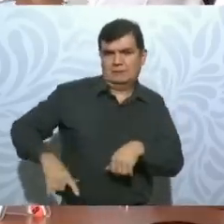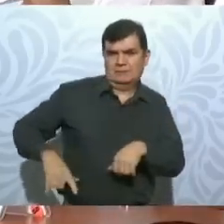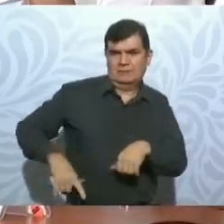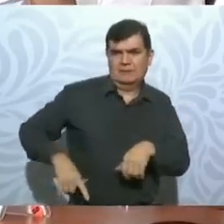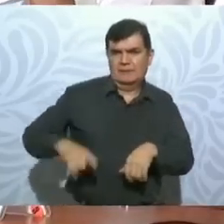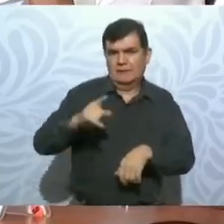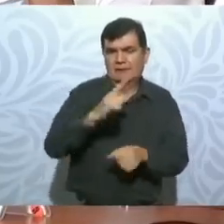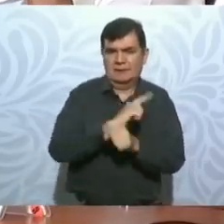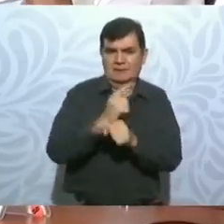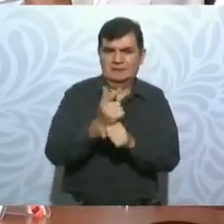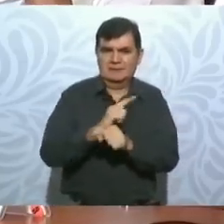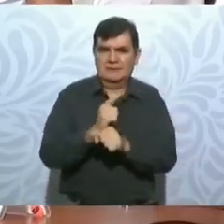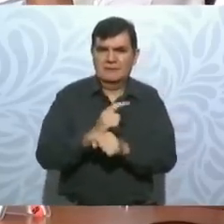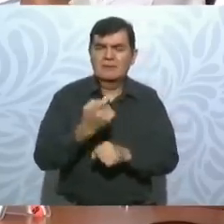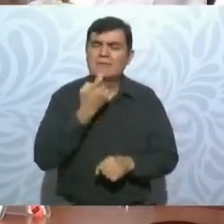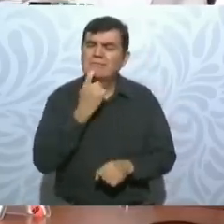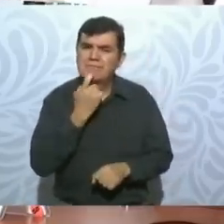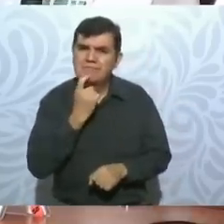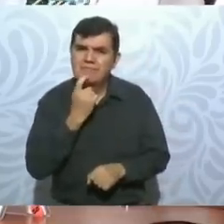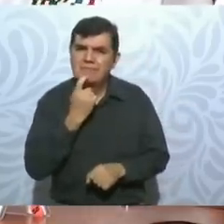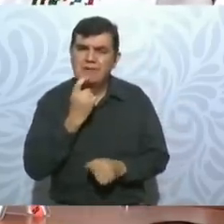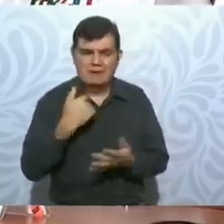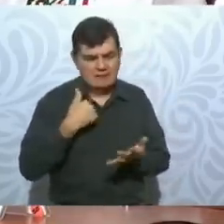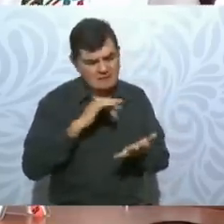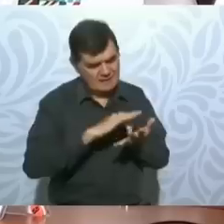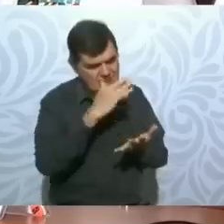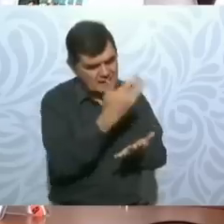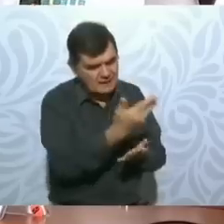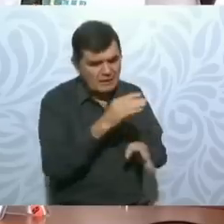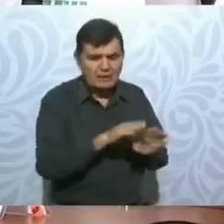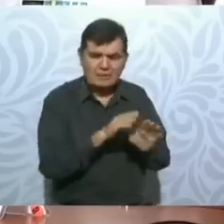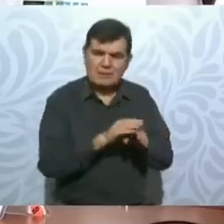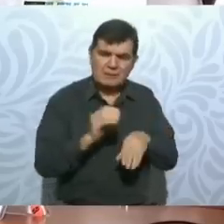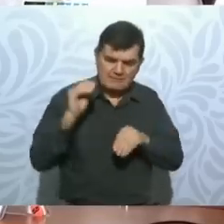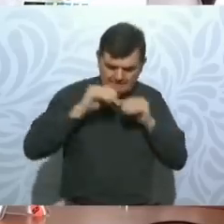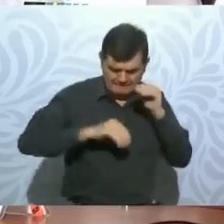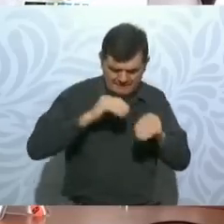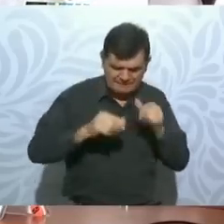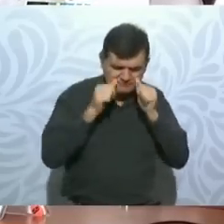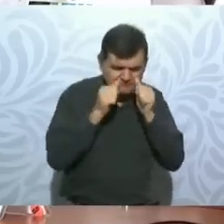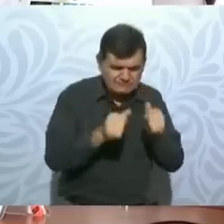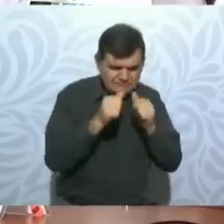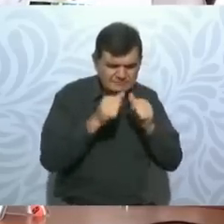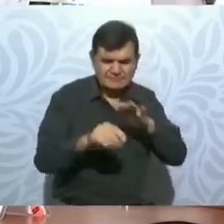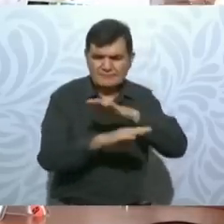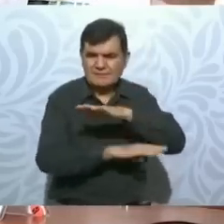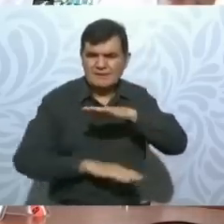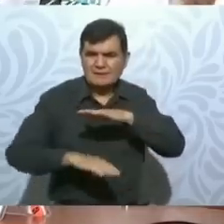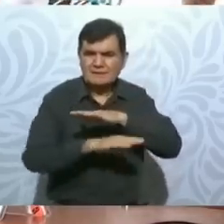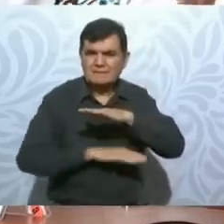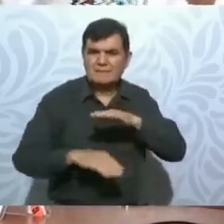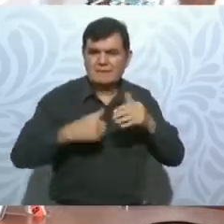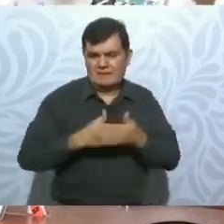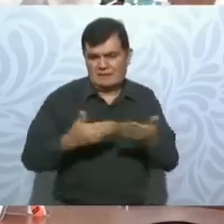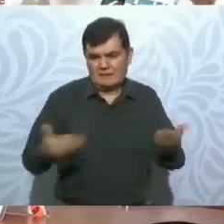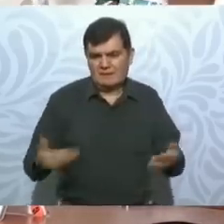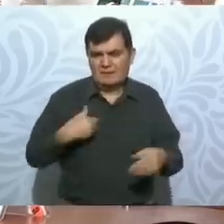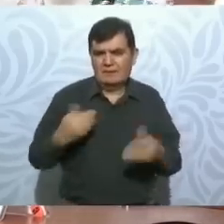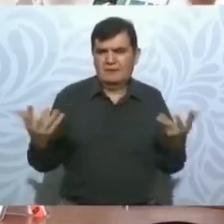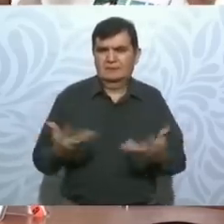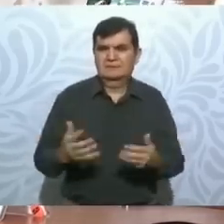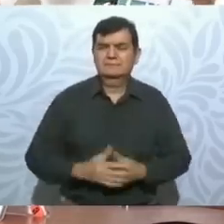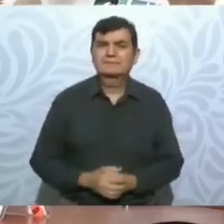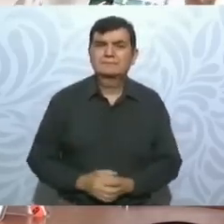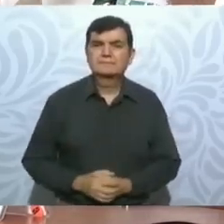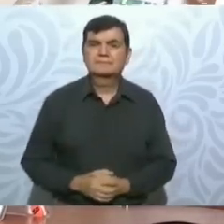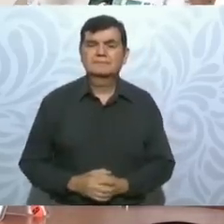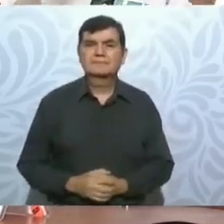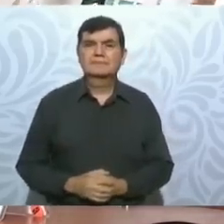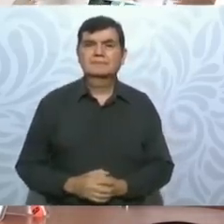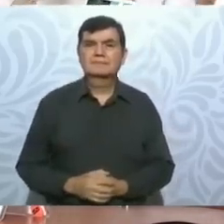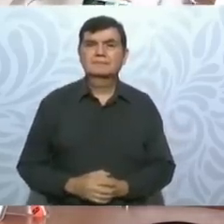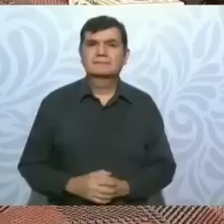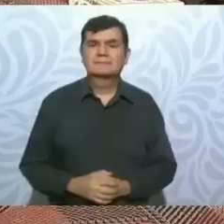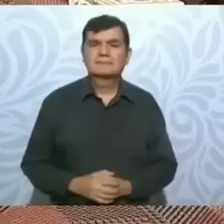licenciado López Obrador el Haber puesto todas las bases para lo que ahora estamos haciendo